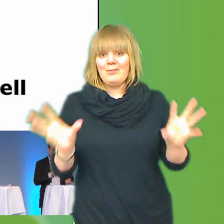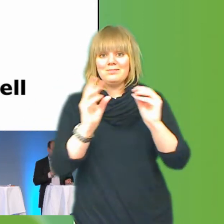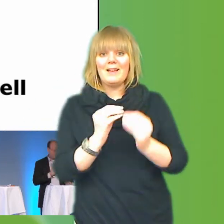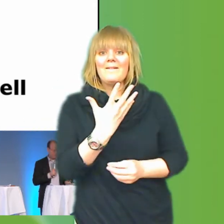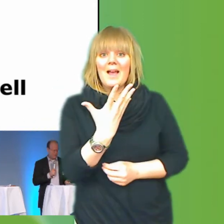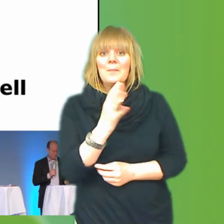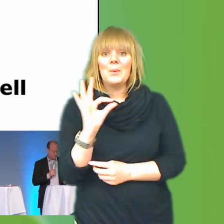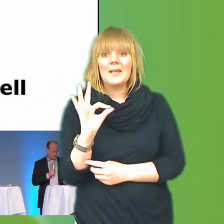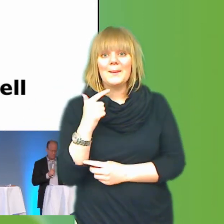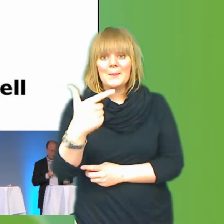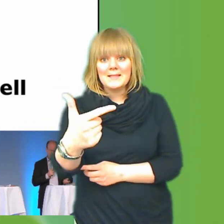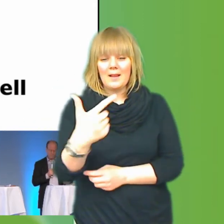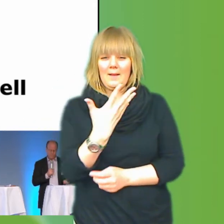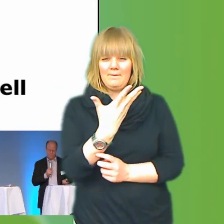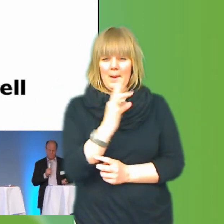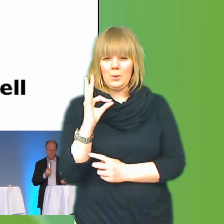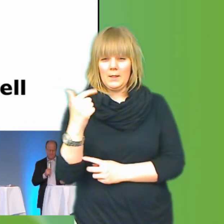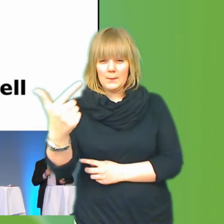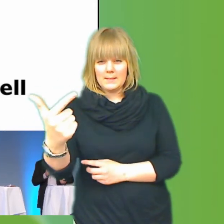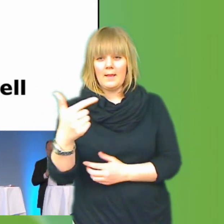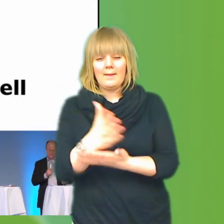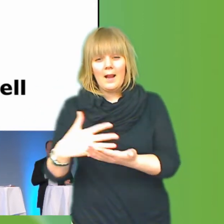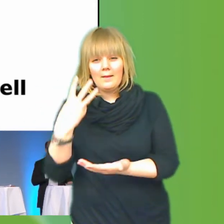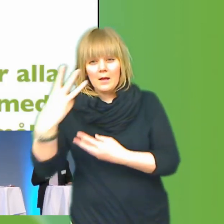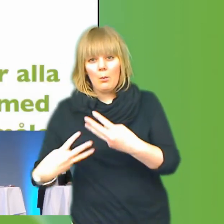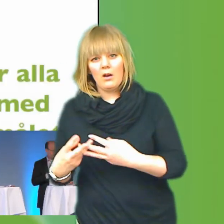Varför tog ni just den siffran? -Vi tror att det är realistiskt..